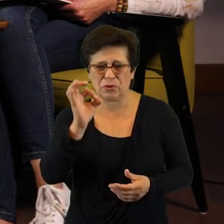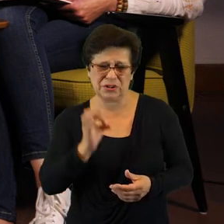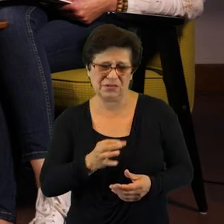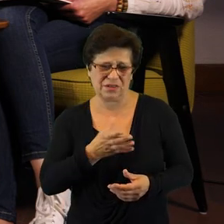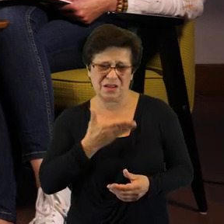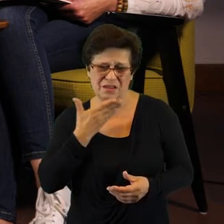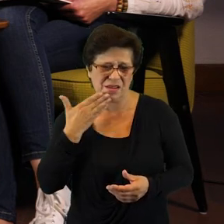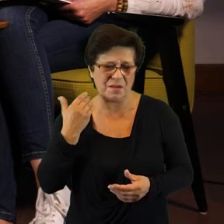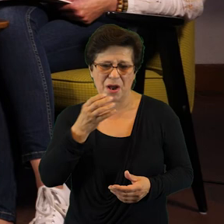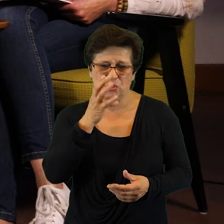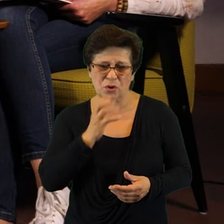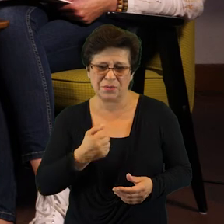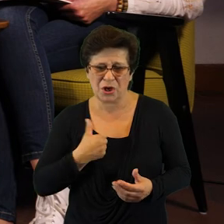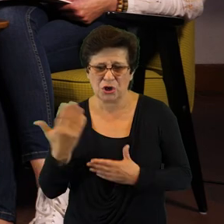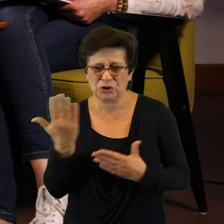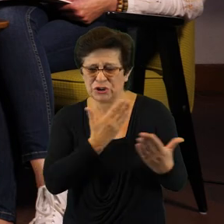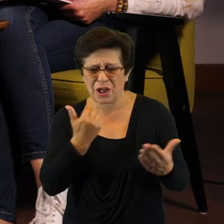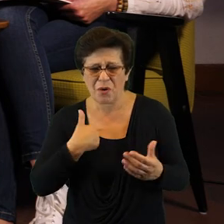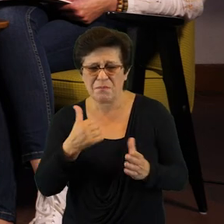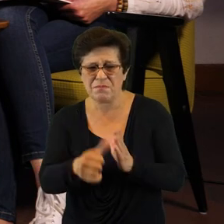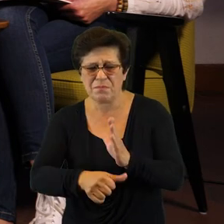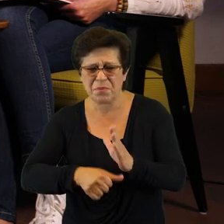Ja, kiedy go czytałam po raz pierwszy, zastanawiałam się,